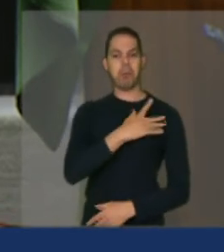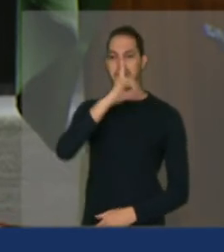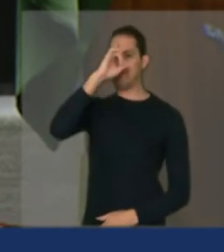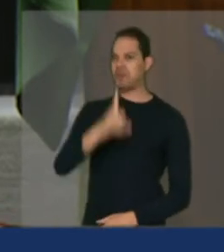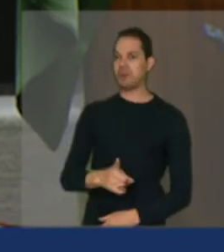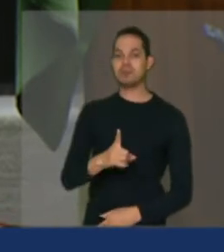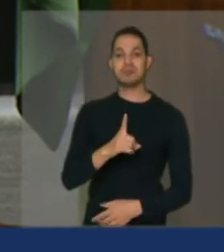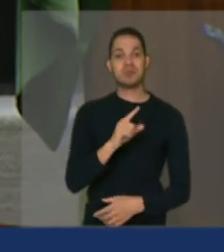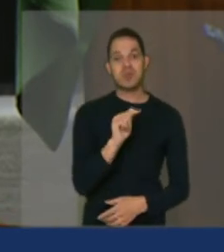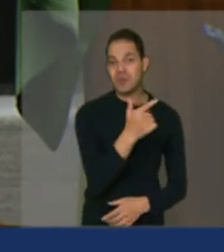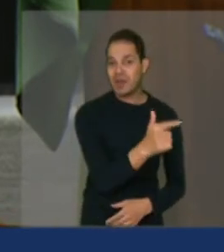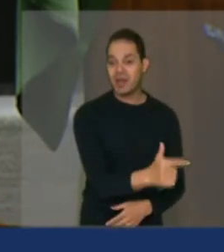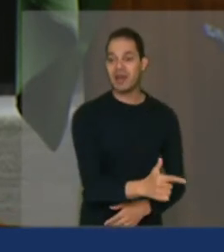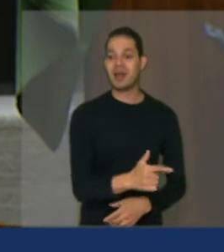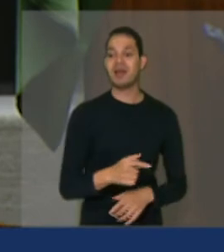NÃO TEM CORONÉIS, NÃO TEM